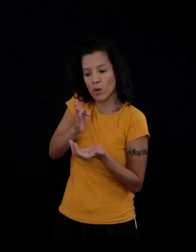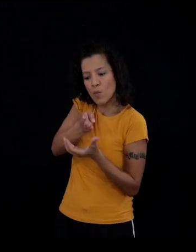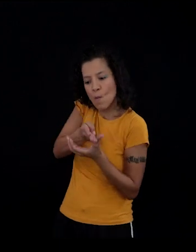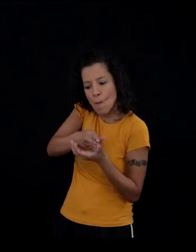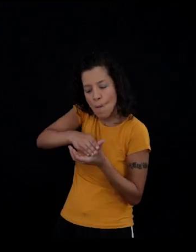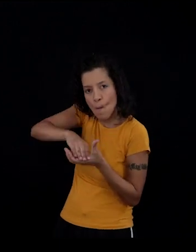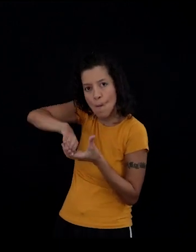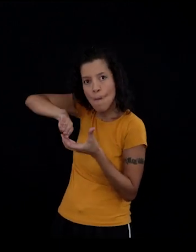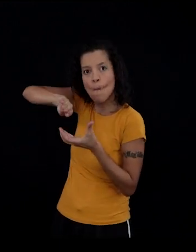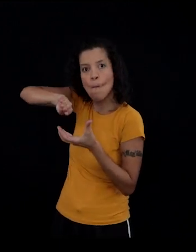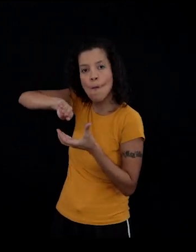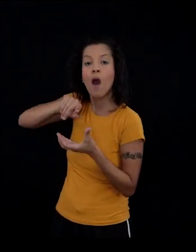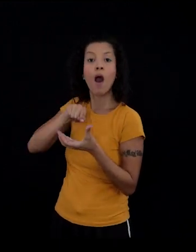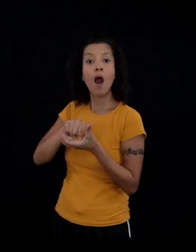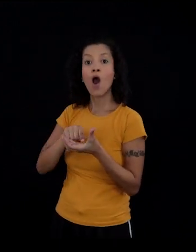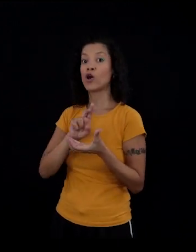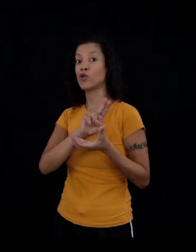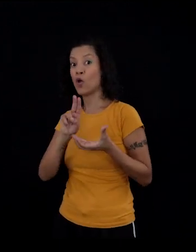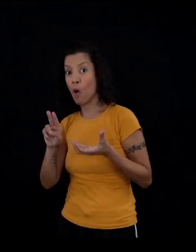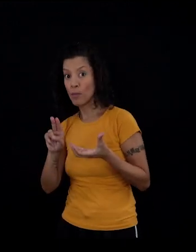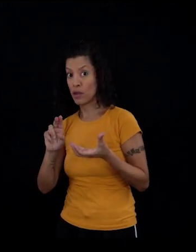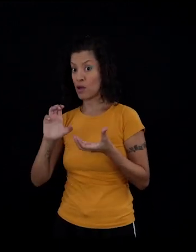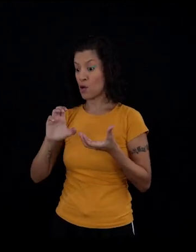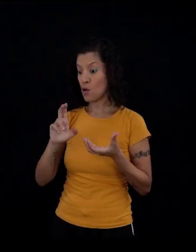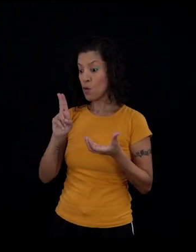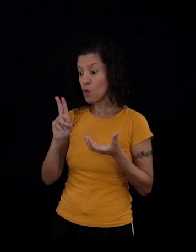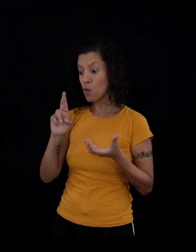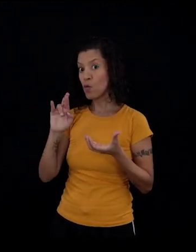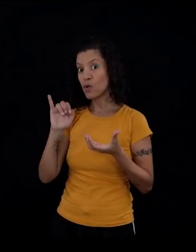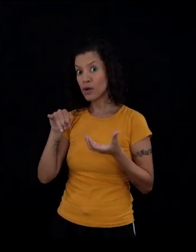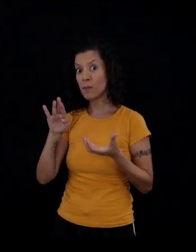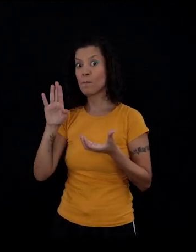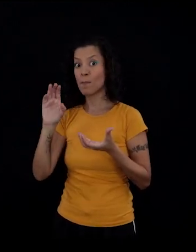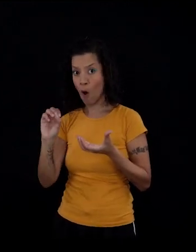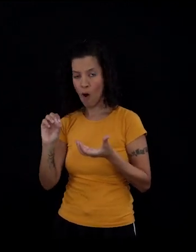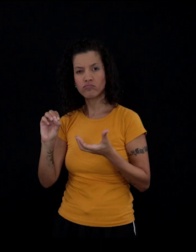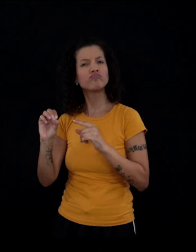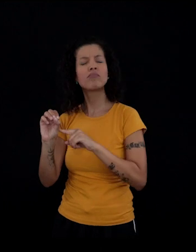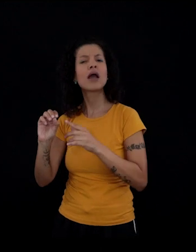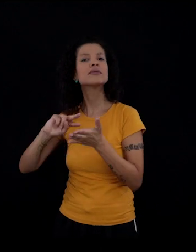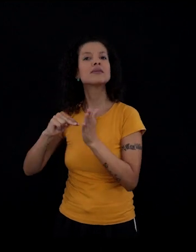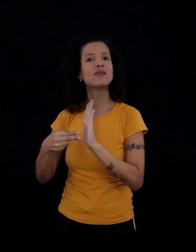e daí veio esse nome de carimbó, do curimbó, que seria pau oco.